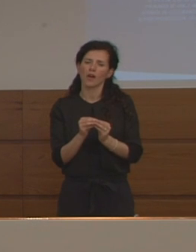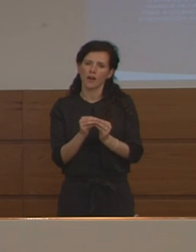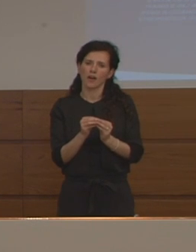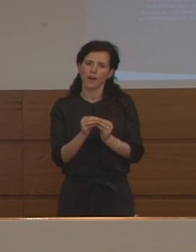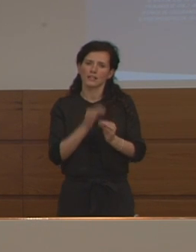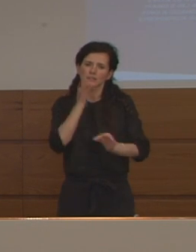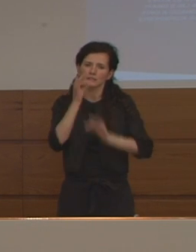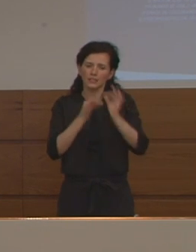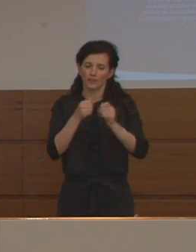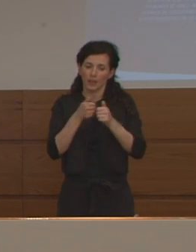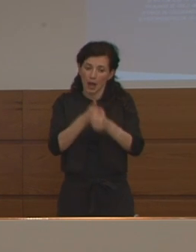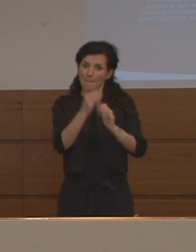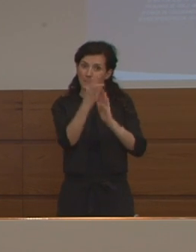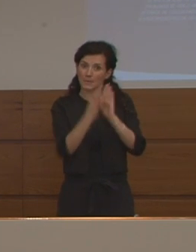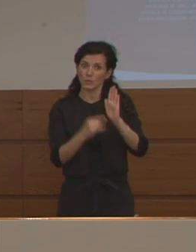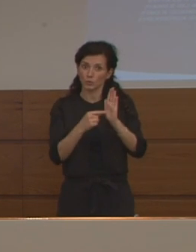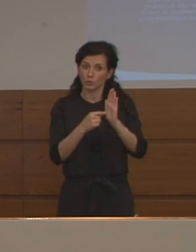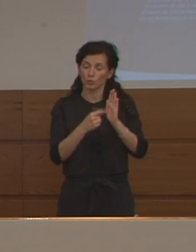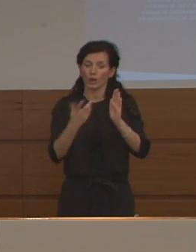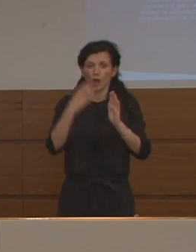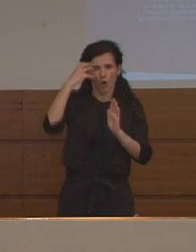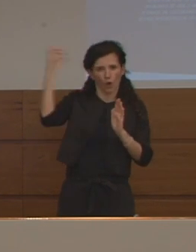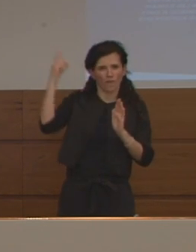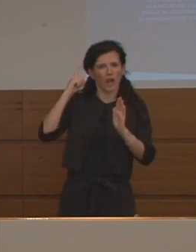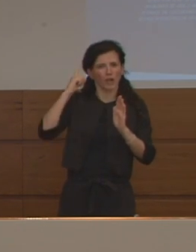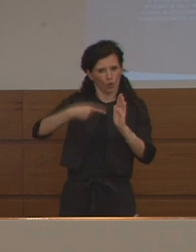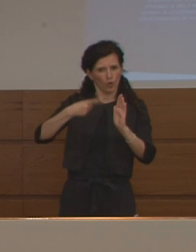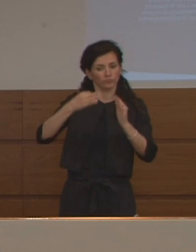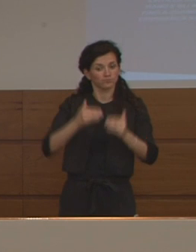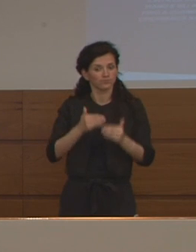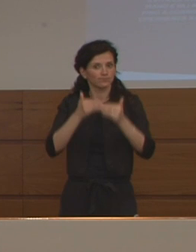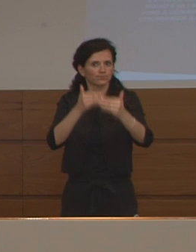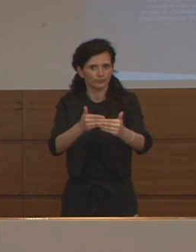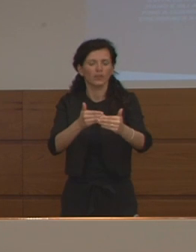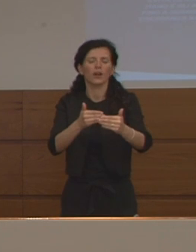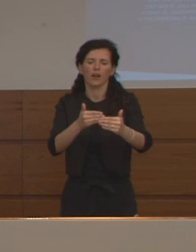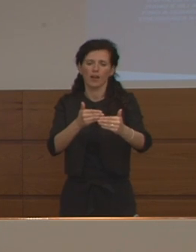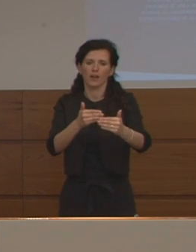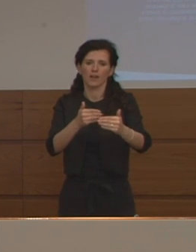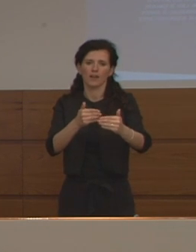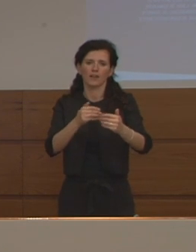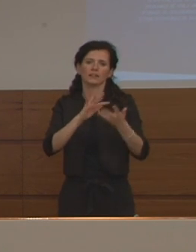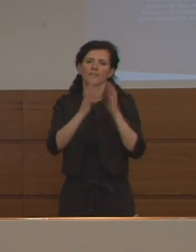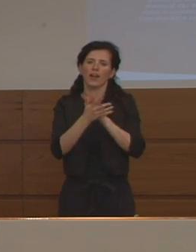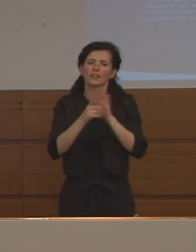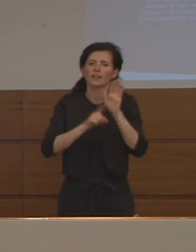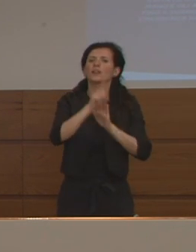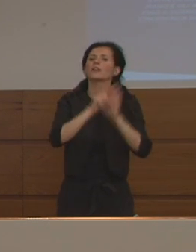adottate, che sono state prorogate dal nostro Governo stanno avendo un impatto sulla diffusione di questo virus.